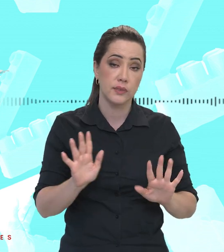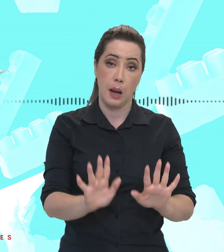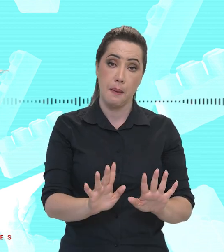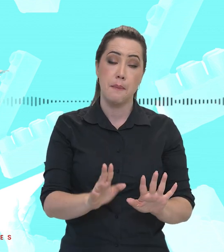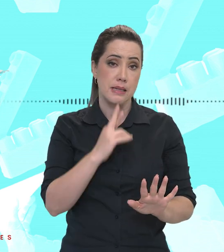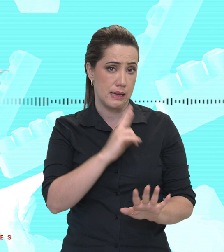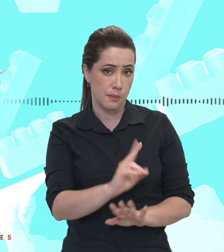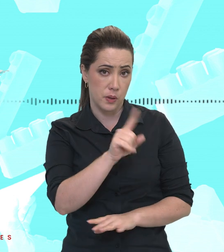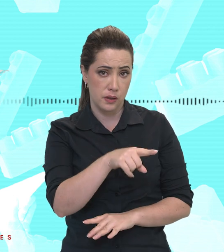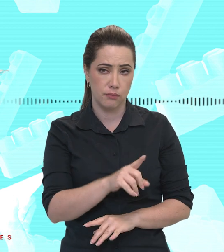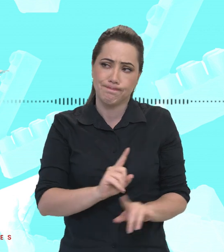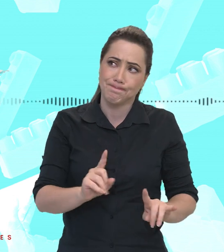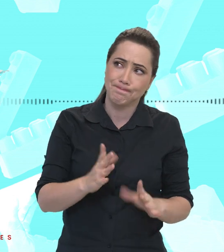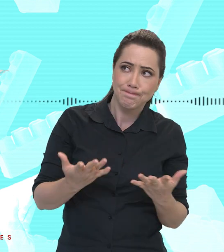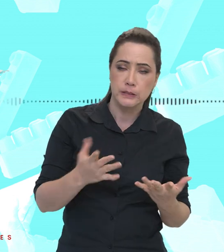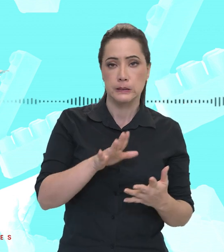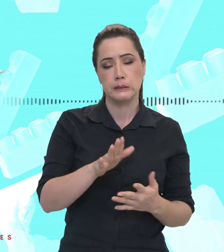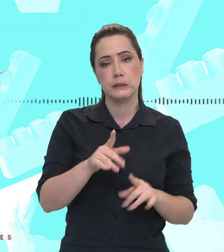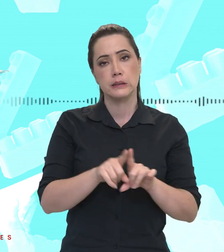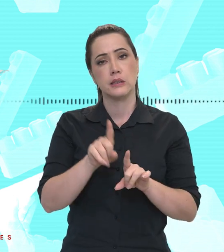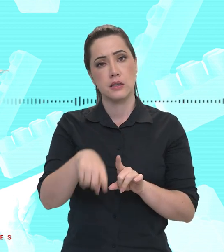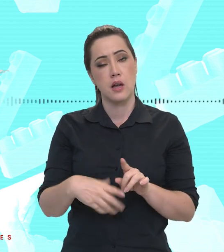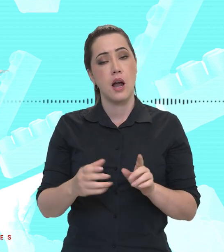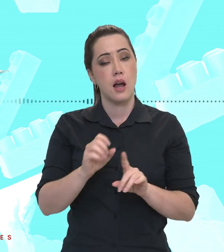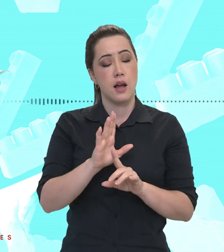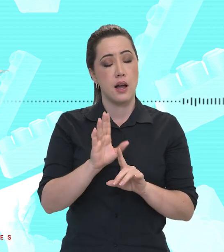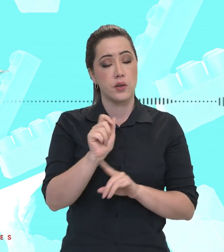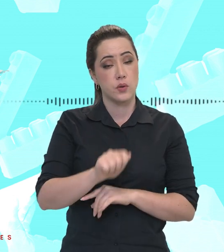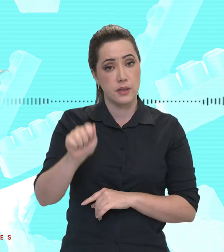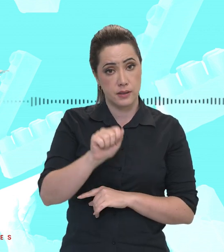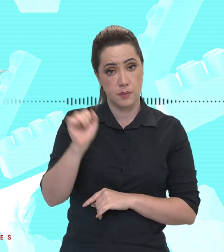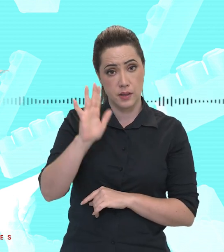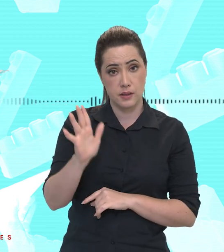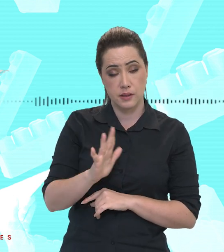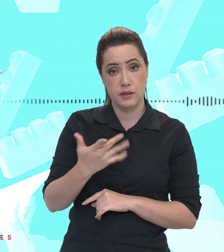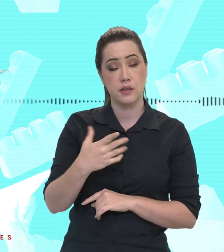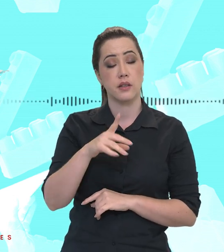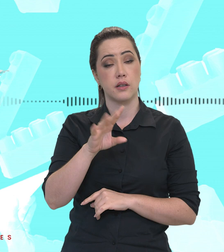[Leyberson] A resposta é: nem tanto. A Associação Brasileira do Déficit de Atenção (ABDA)